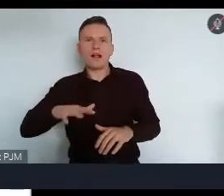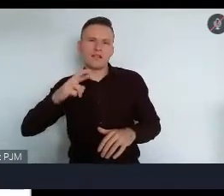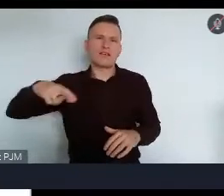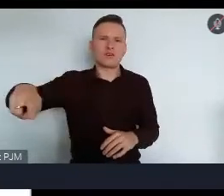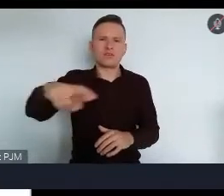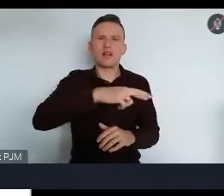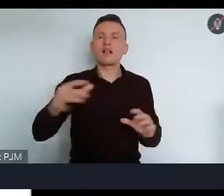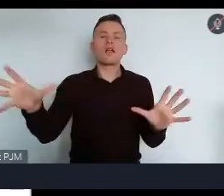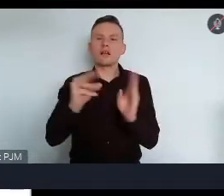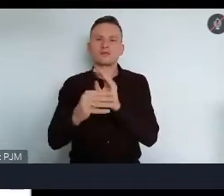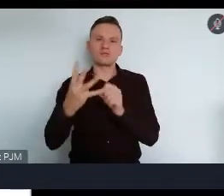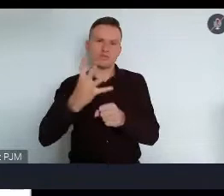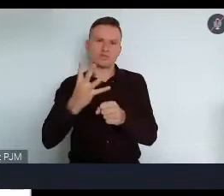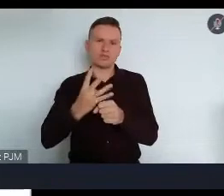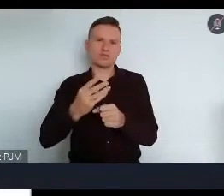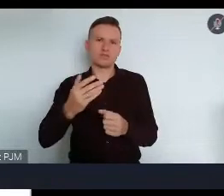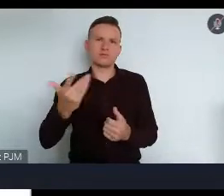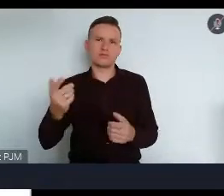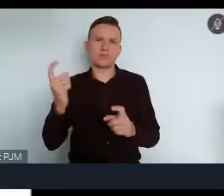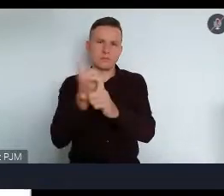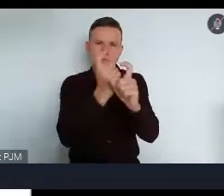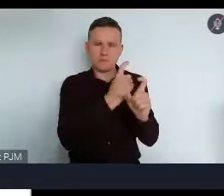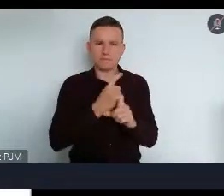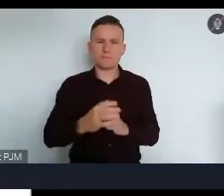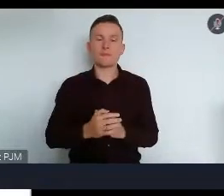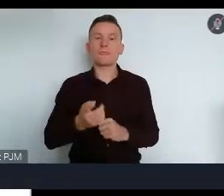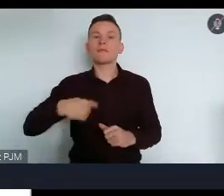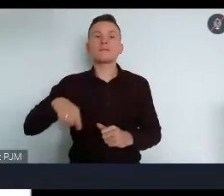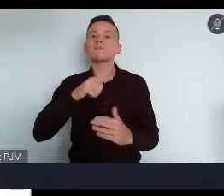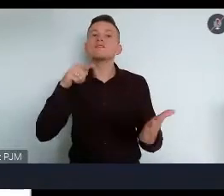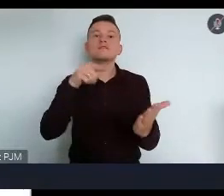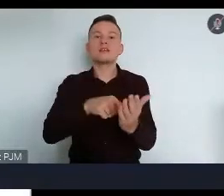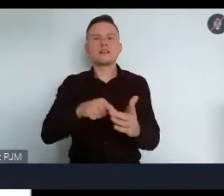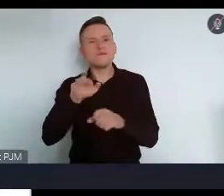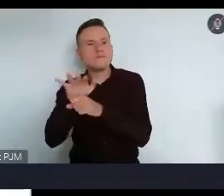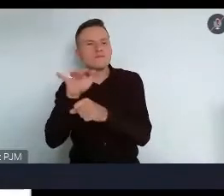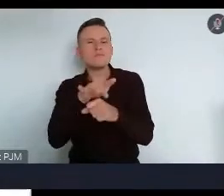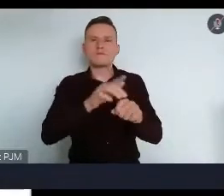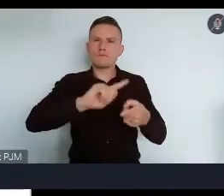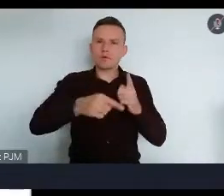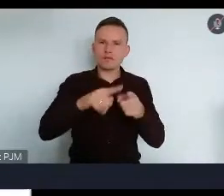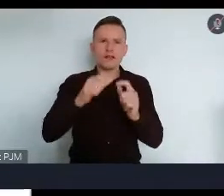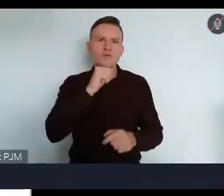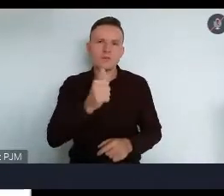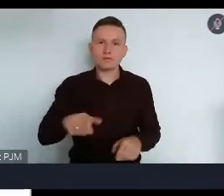Nasza misja jest dwojaka. Wpływanie na politykę europejską i prawodawstwo we wszystkich dziedzinach,